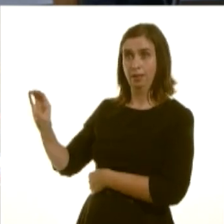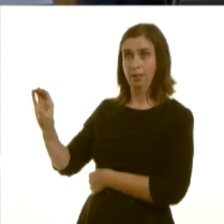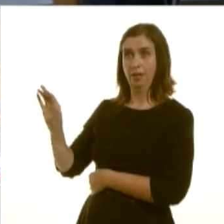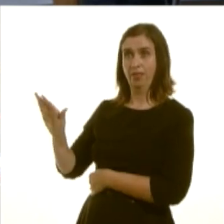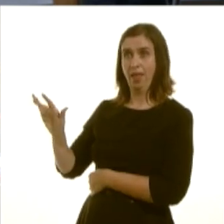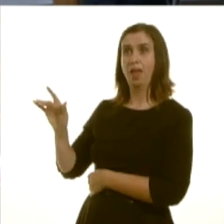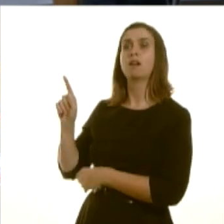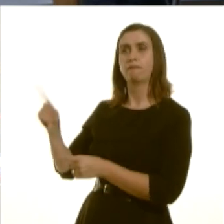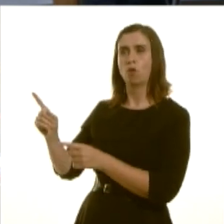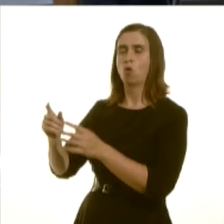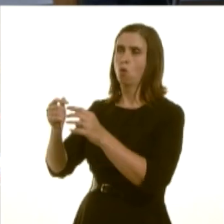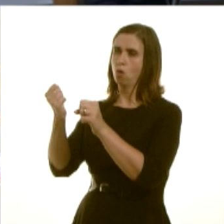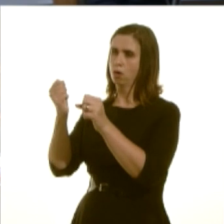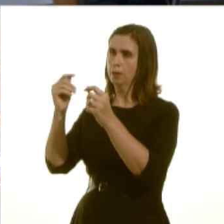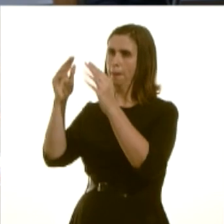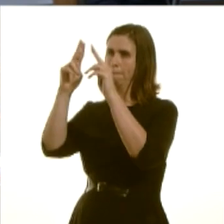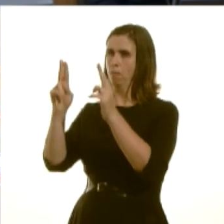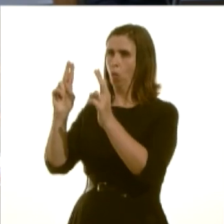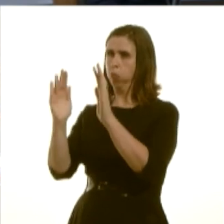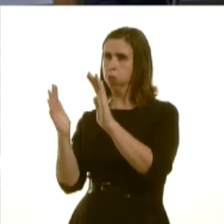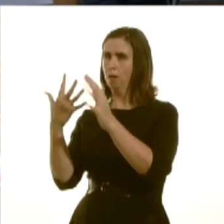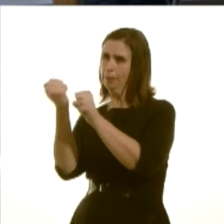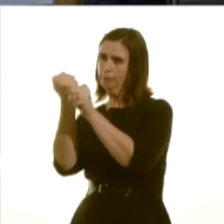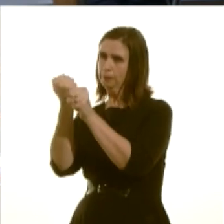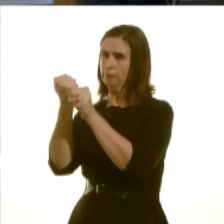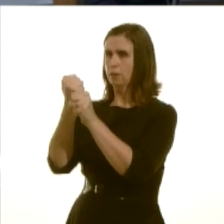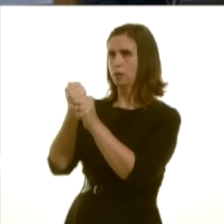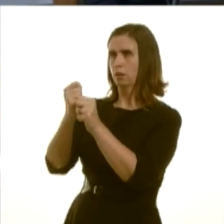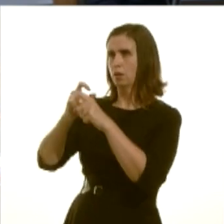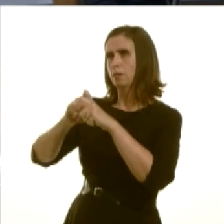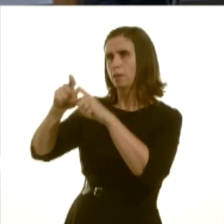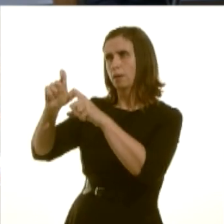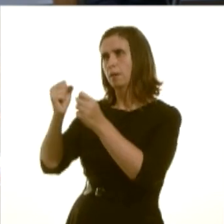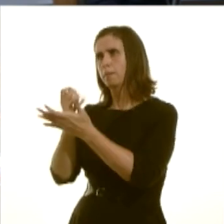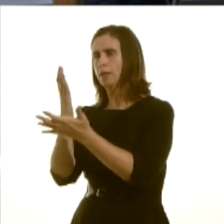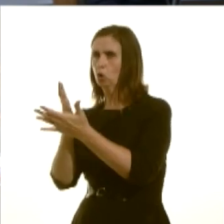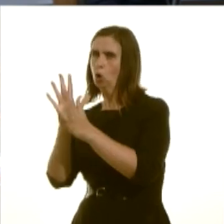rhai o’r senotaffau o gwmpas Cymru ac i helpu’r rheini sydd am gynnal y senotaffau